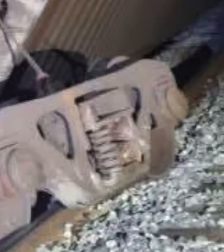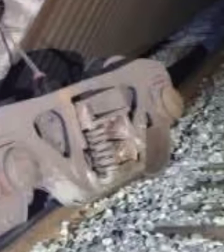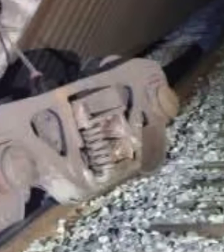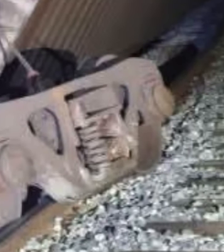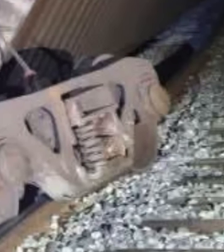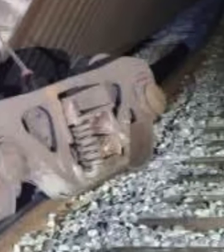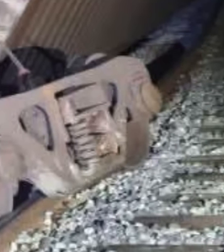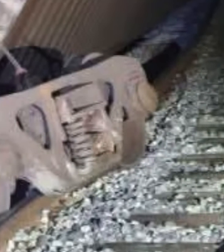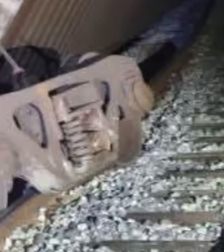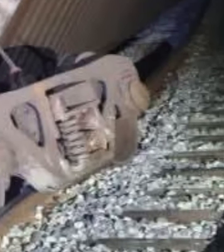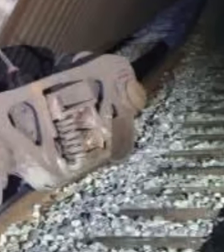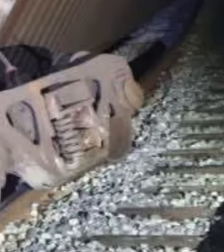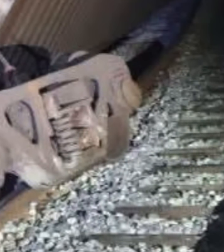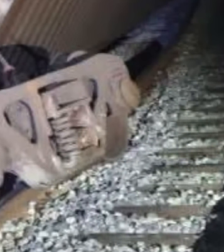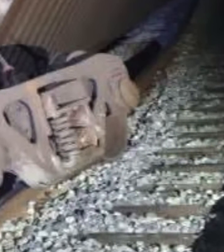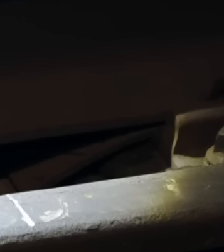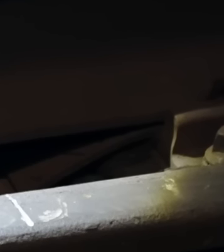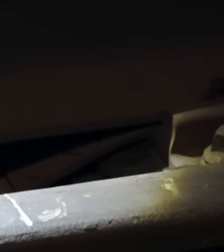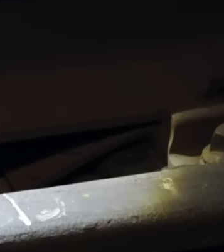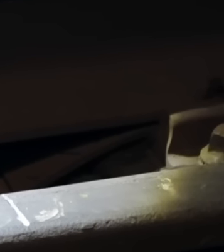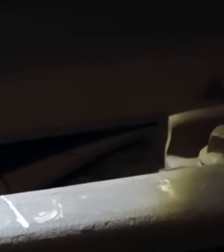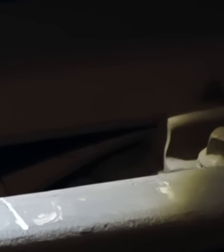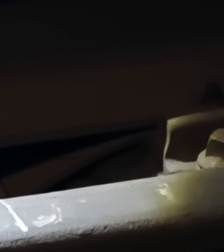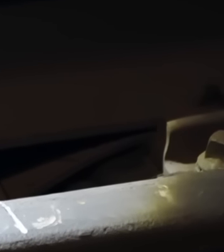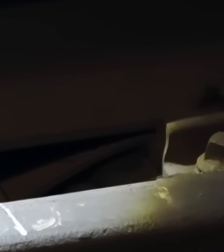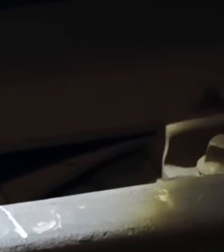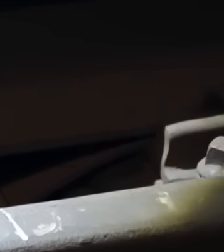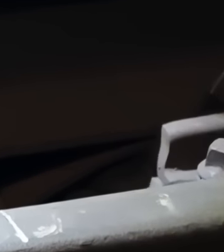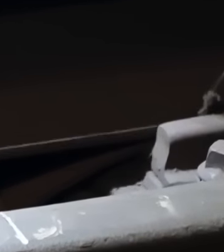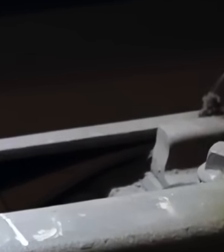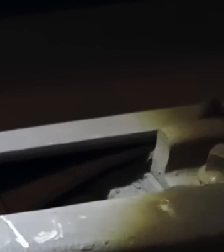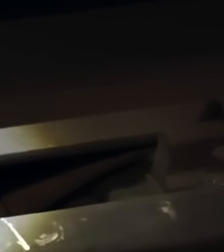Falla técnica o [música] mano negra. La Marina ya activó los protocolos de seguridad y los